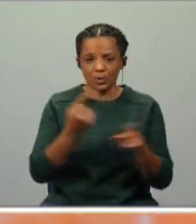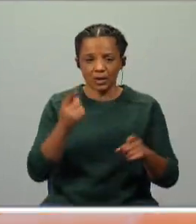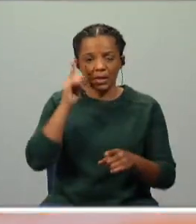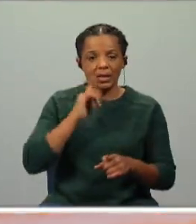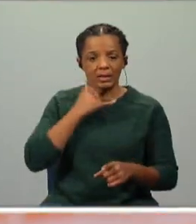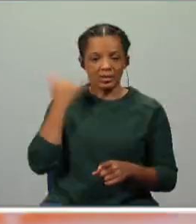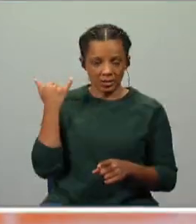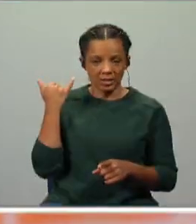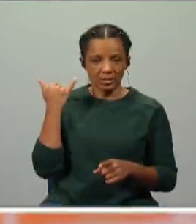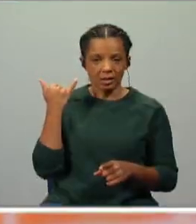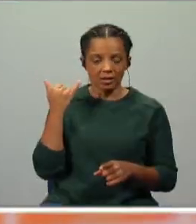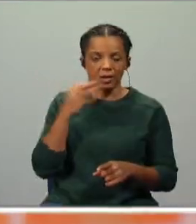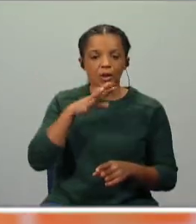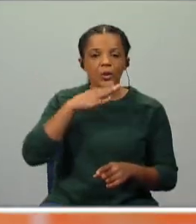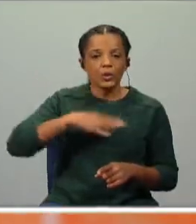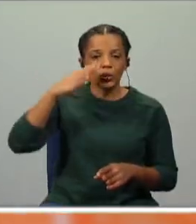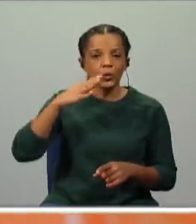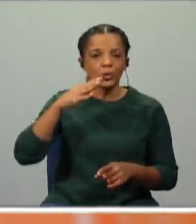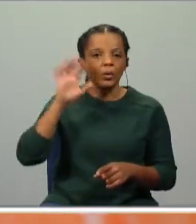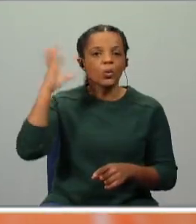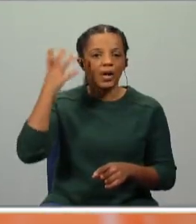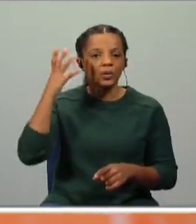faz anos no dia de Natal e eu agora estava a me lembrar dela Não,